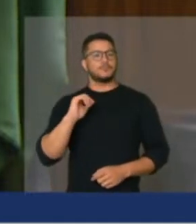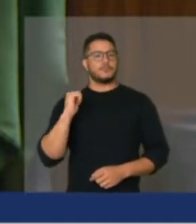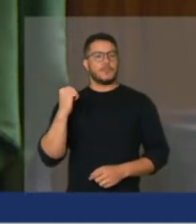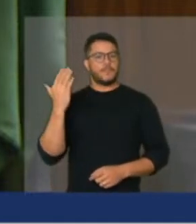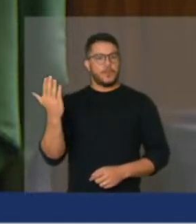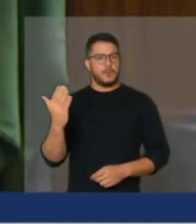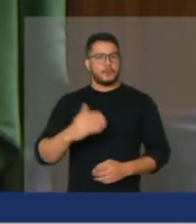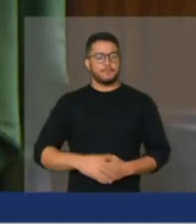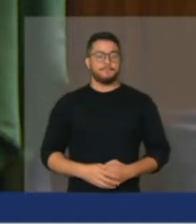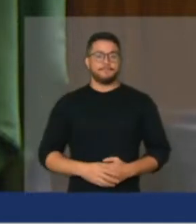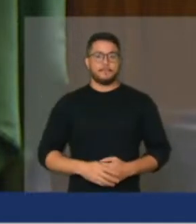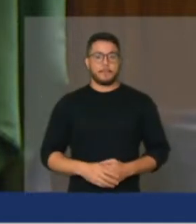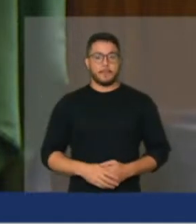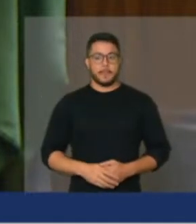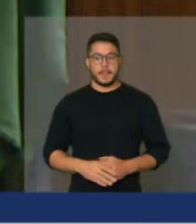O QUE ELE ESTÁ PRATICANDO,